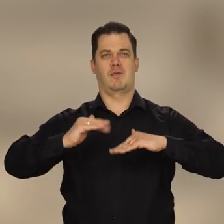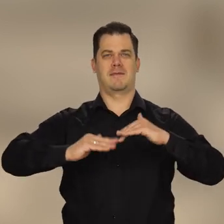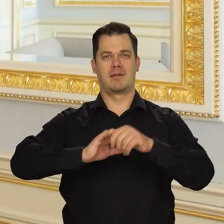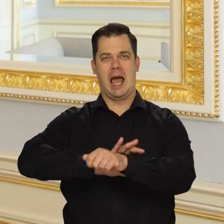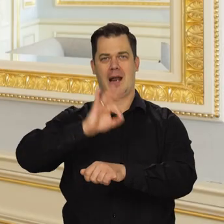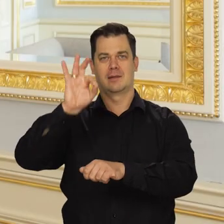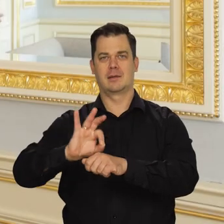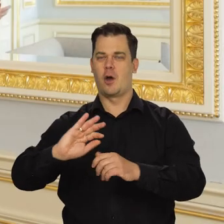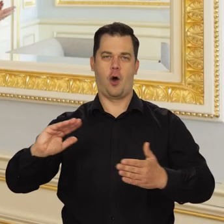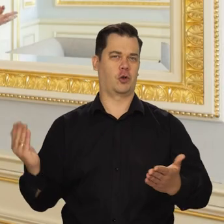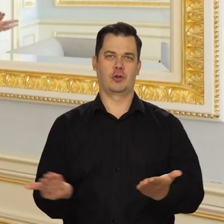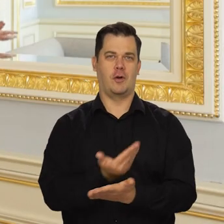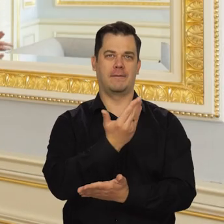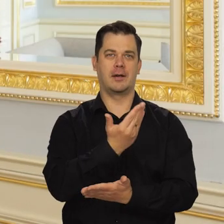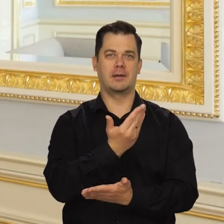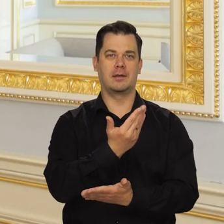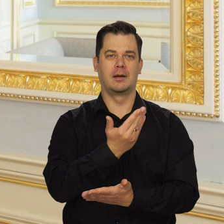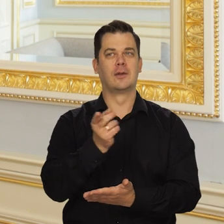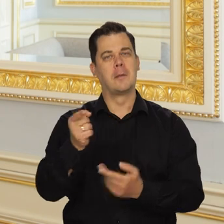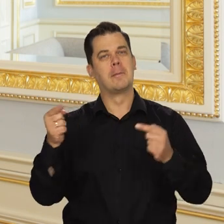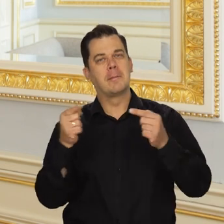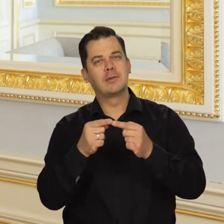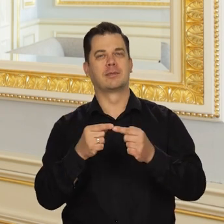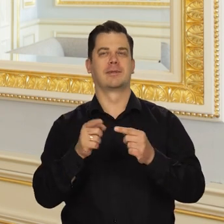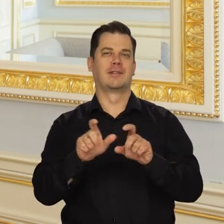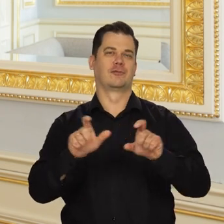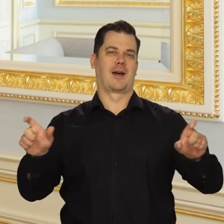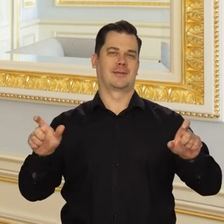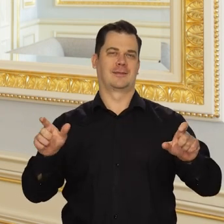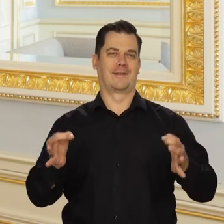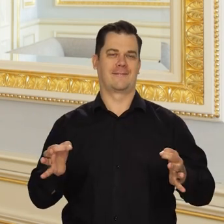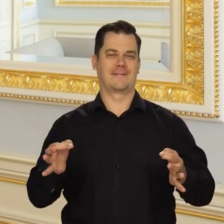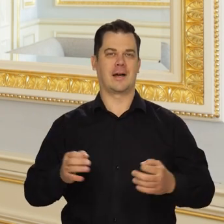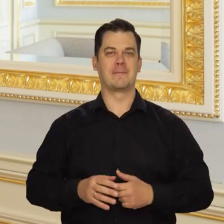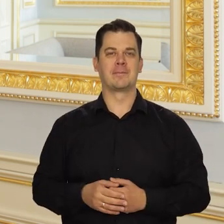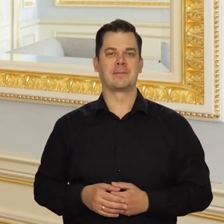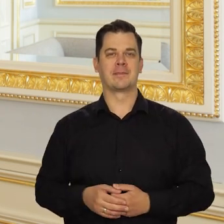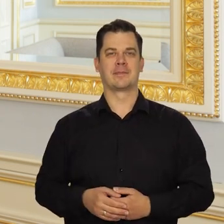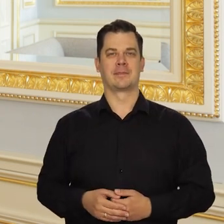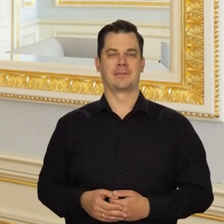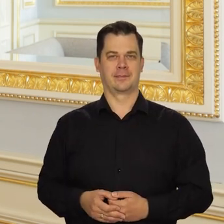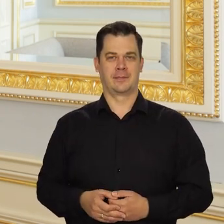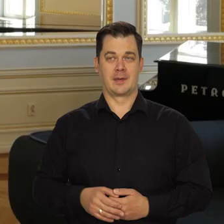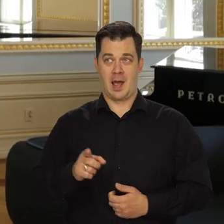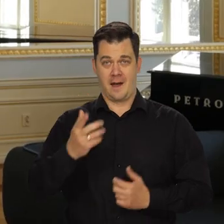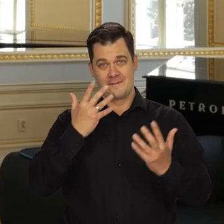i zaprojektowaniu nowego, odpowiedniego jak na tamte czasy wystroju wnętrza.